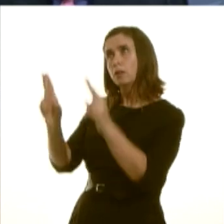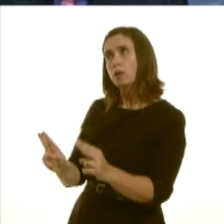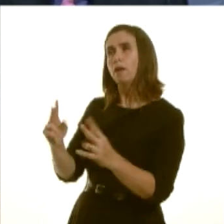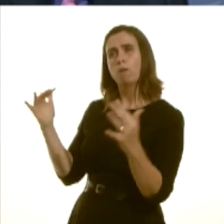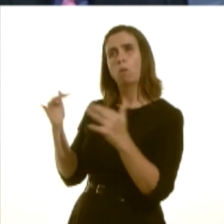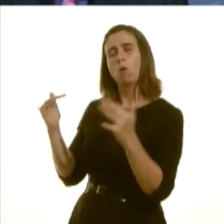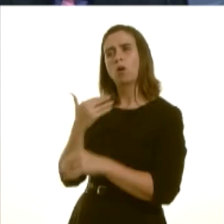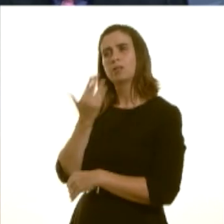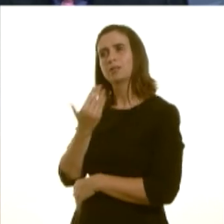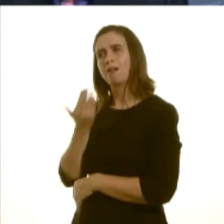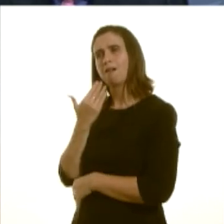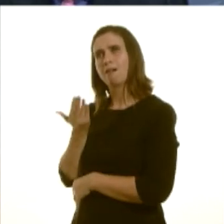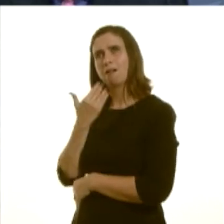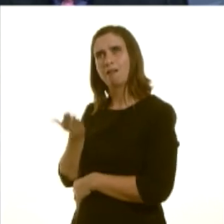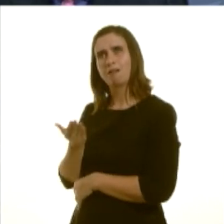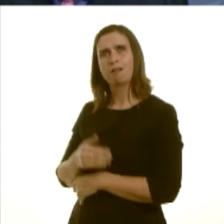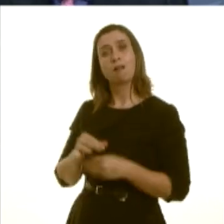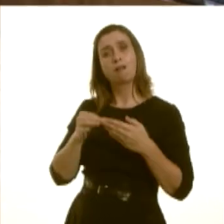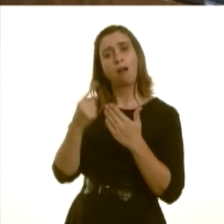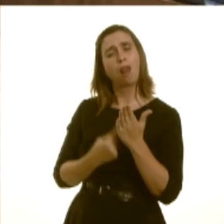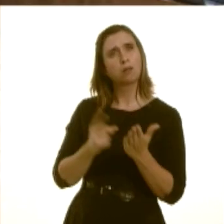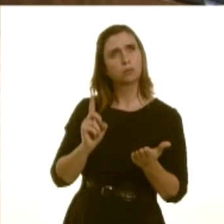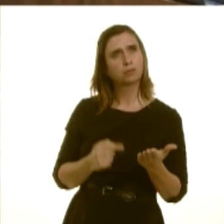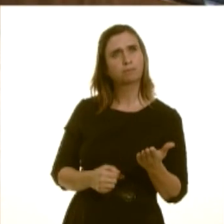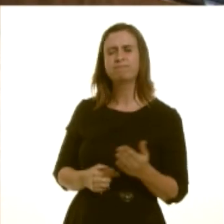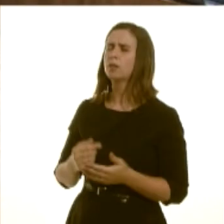a chofebion rhyfel? OAQ(4)1828(FM) Carwyn Jones: We owe an immense debt of gratitude